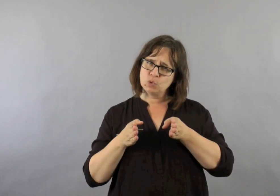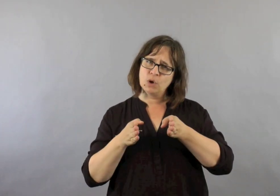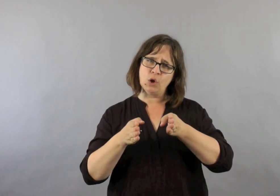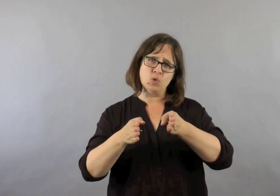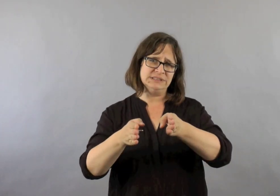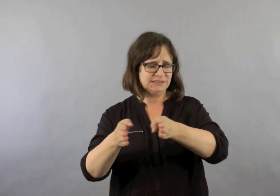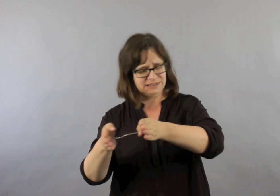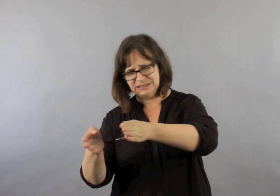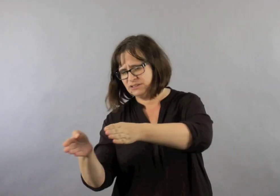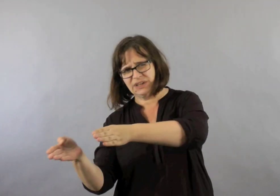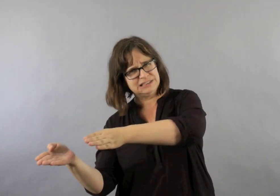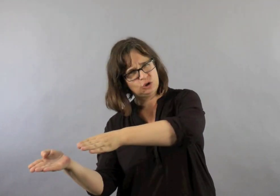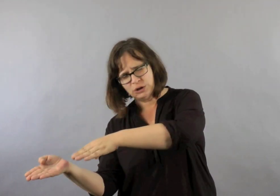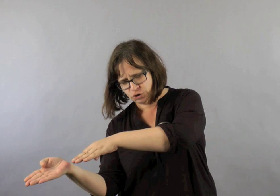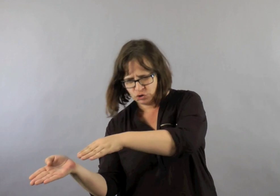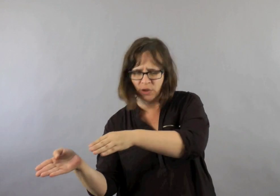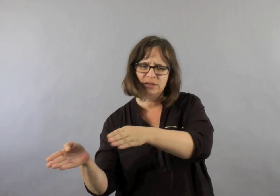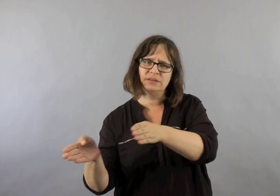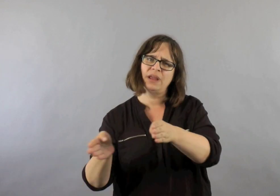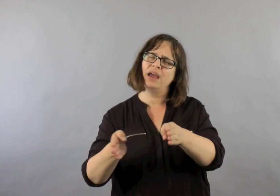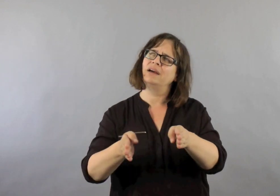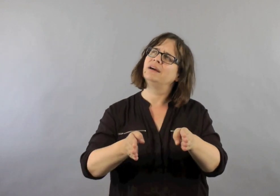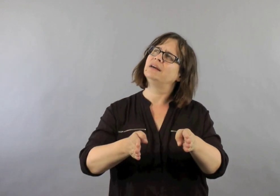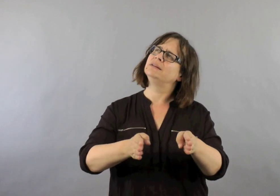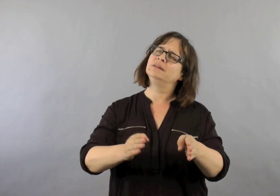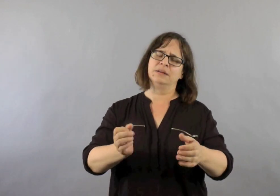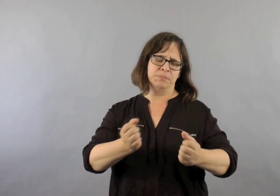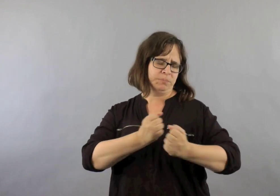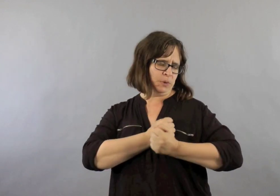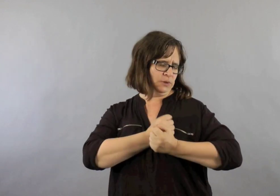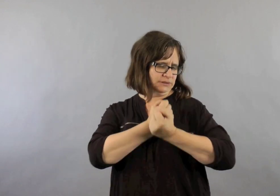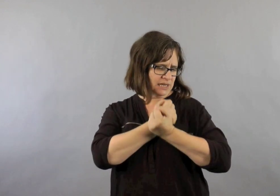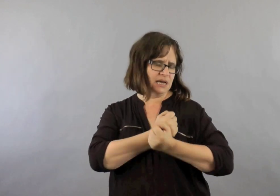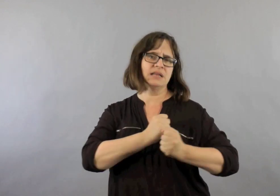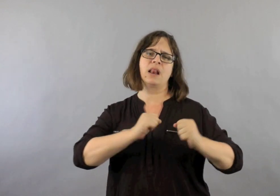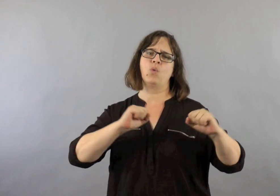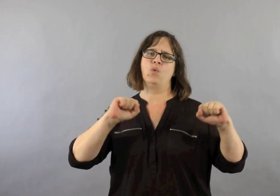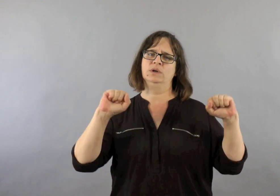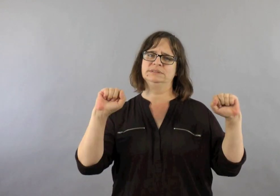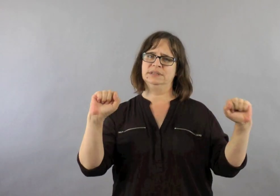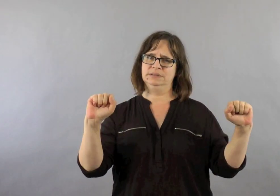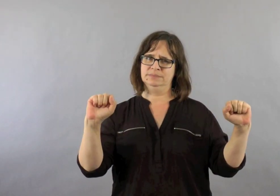Und führe uns nicht in Versuchung, sondern erlöse uns von dem Bösen.